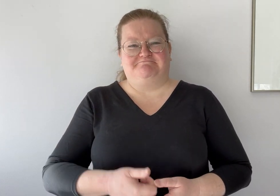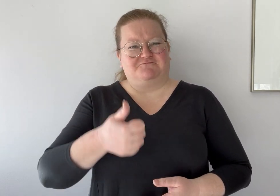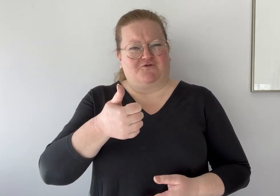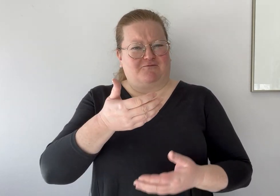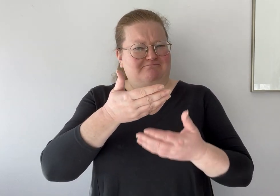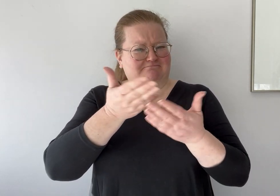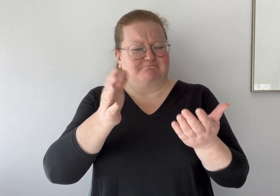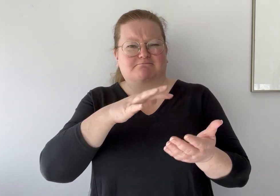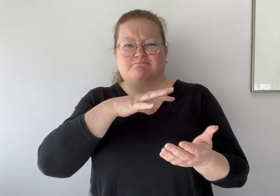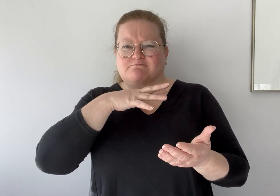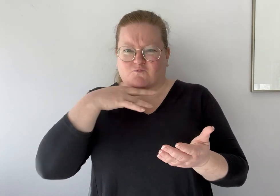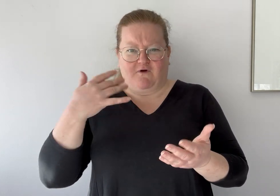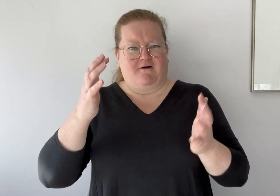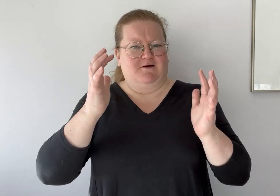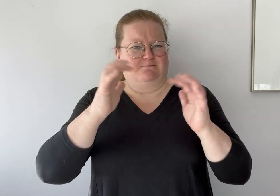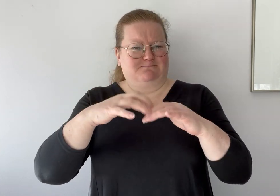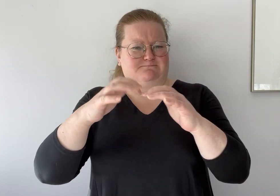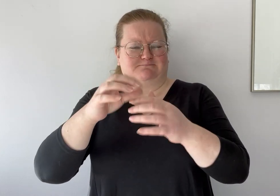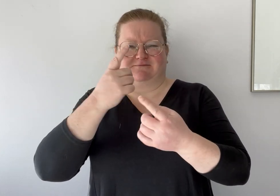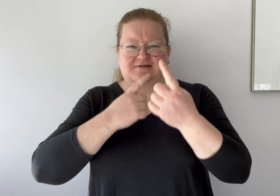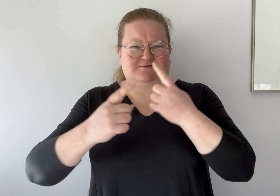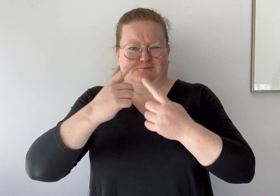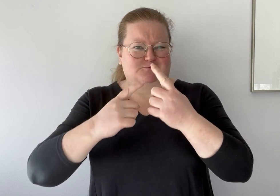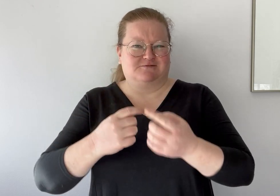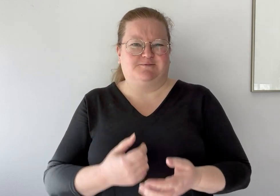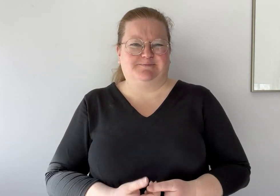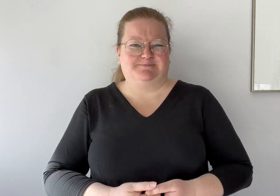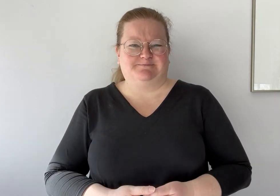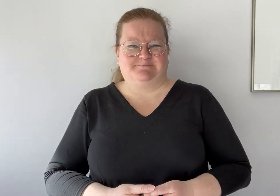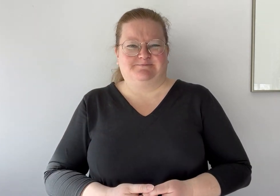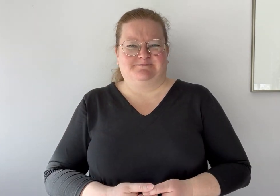Toivotan mukavia tapaamisia ja keskusteluja!